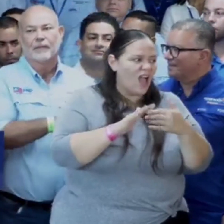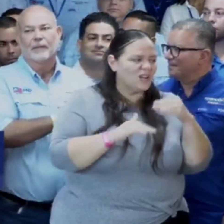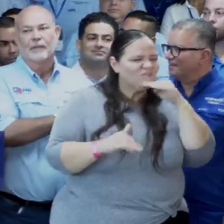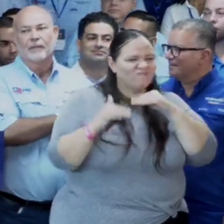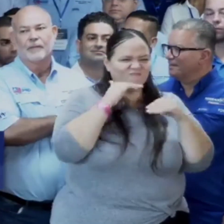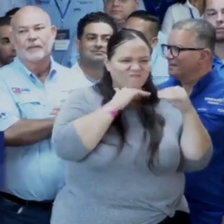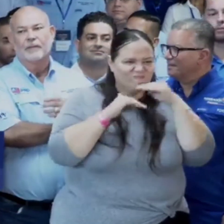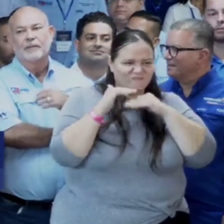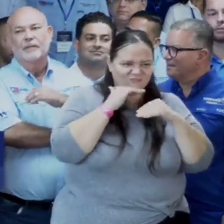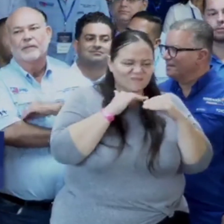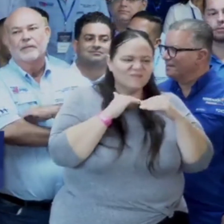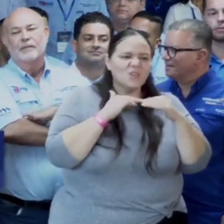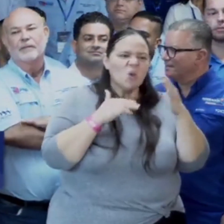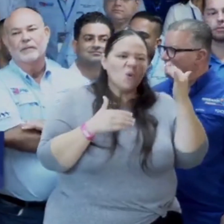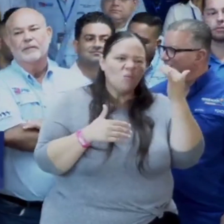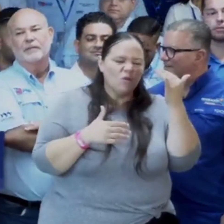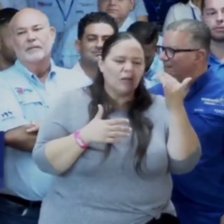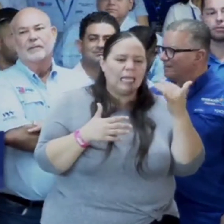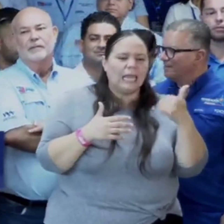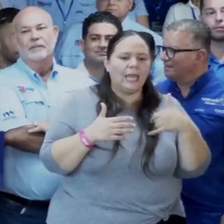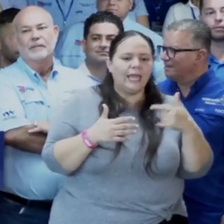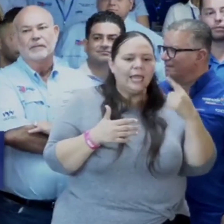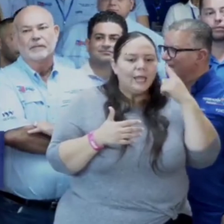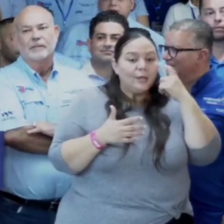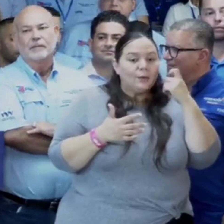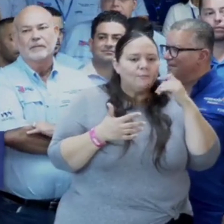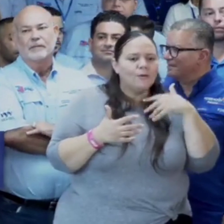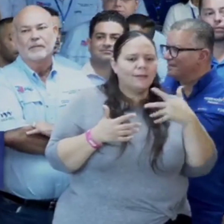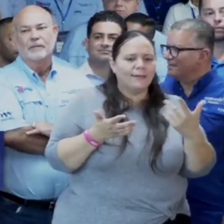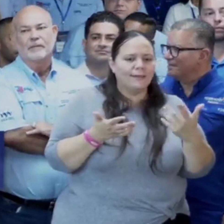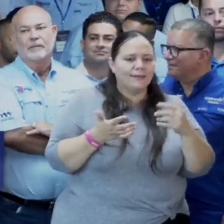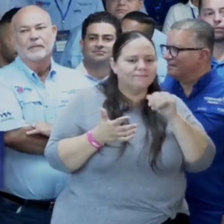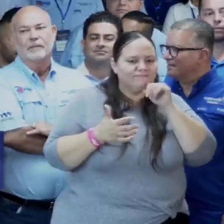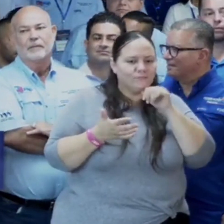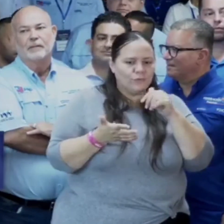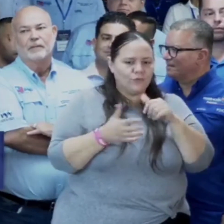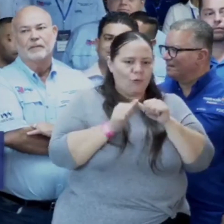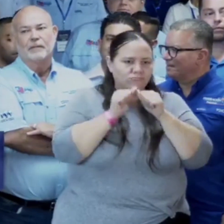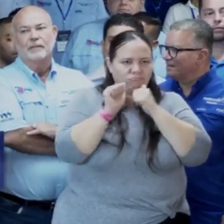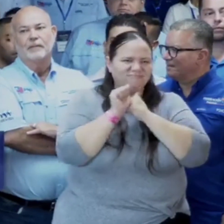vas por encima lo que dicta la ley para unirte a otro partido porque nunca van a tener los votos